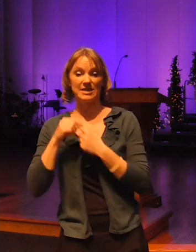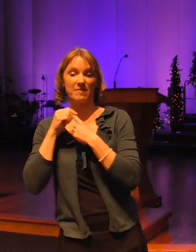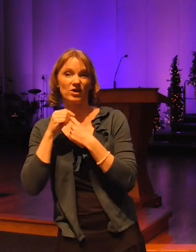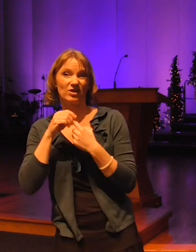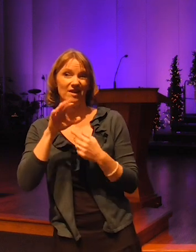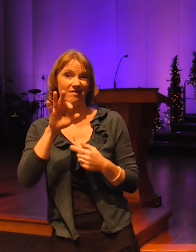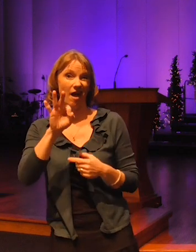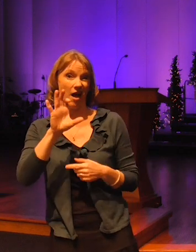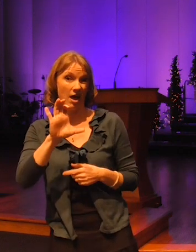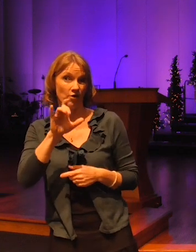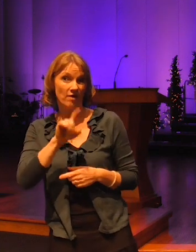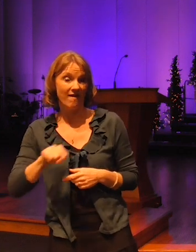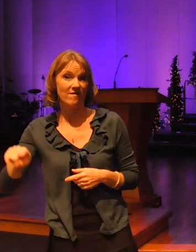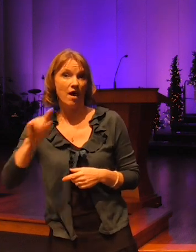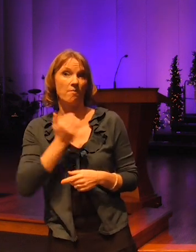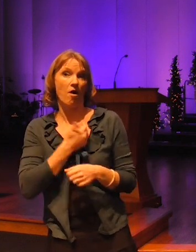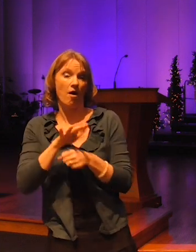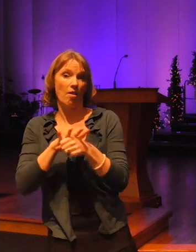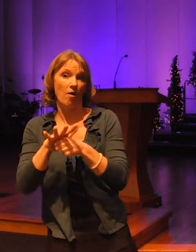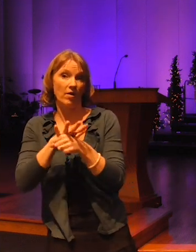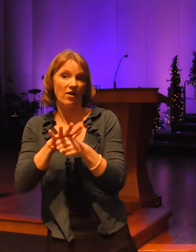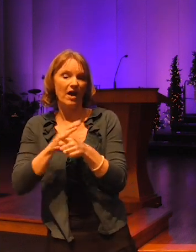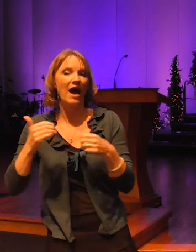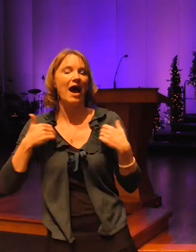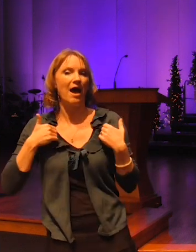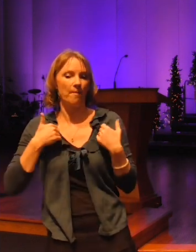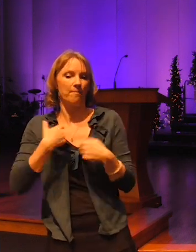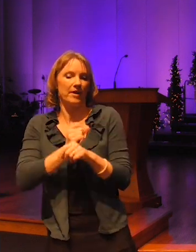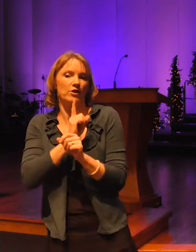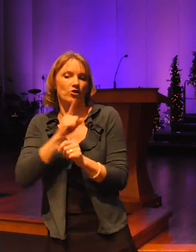ellos en nuestra área local, tengan una Navidad, así que esto es algo a lo que debemos dar un paso hacia